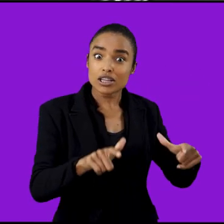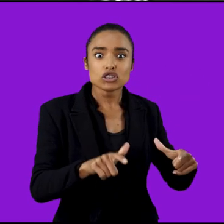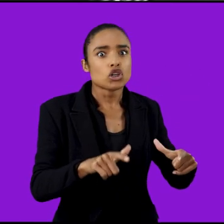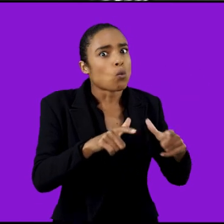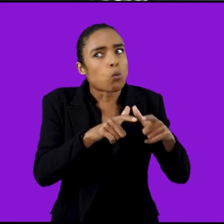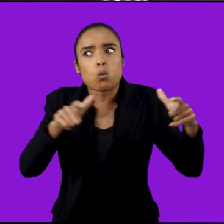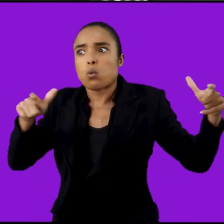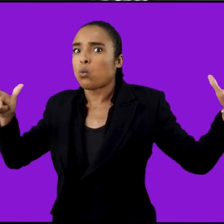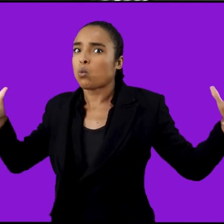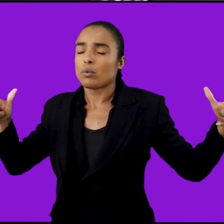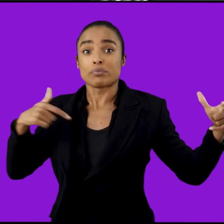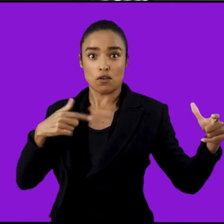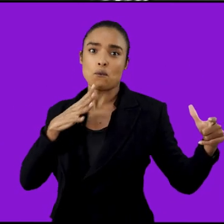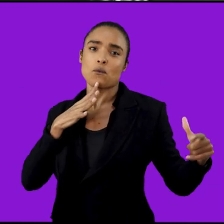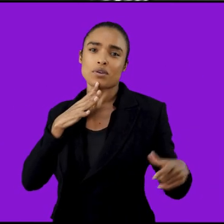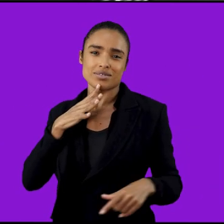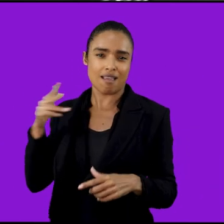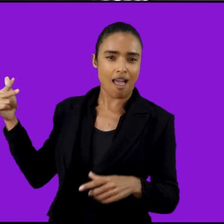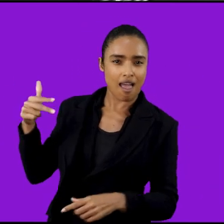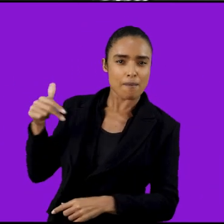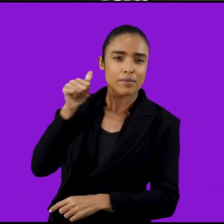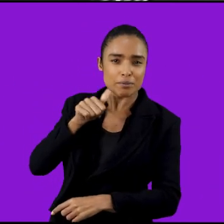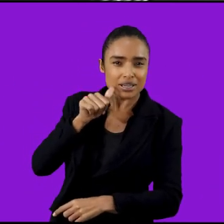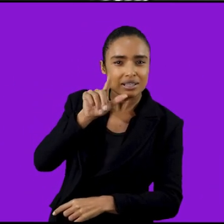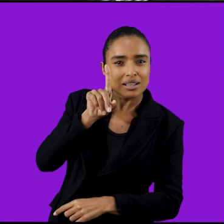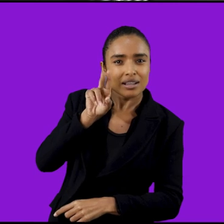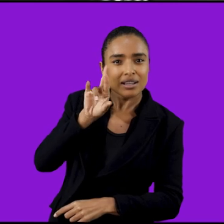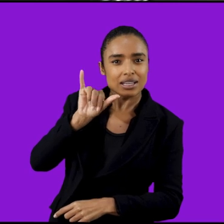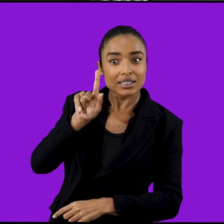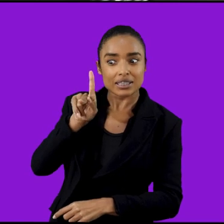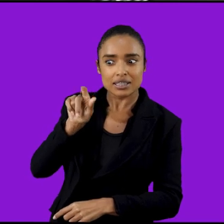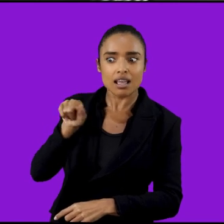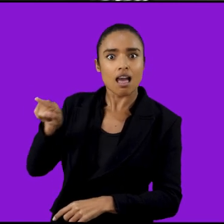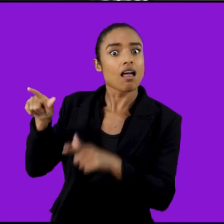Foi, é verdade. A Drika Barbosa, sim! Eu já tinha visto ela na cruz e tal. Mas